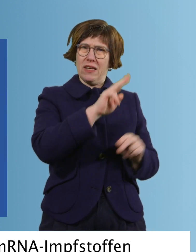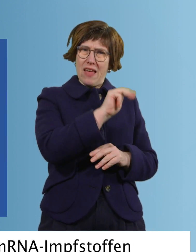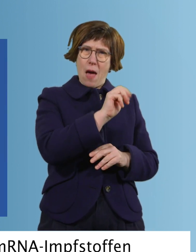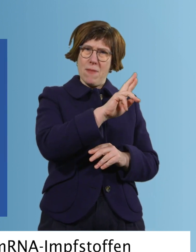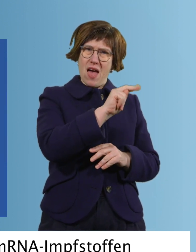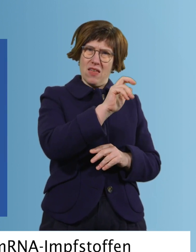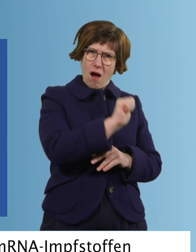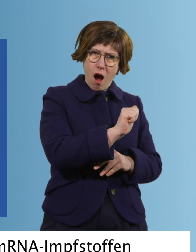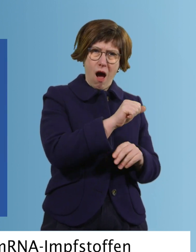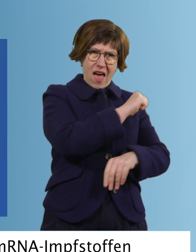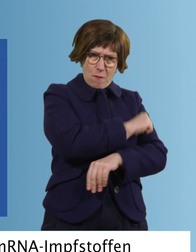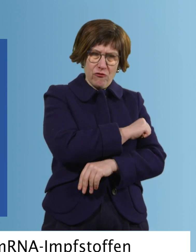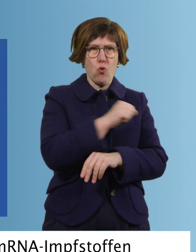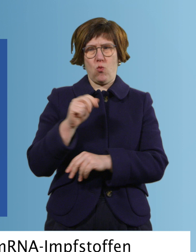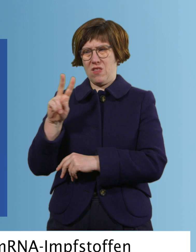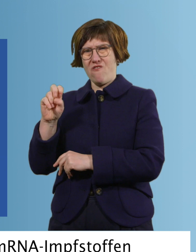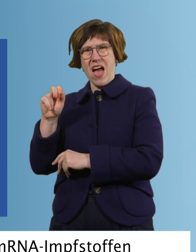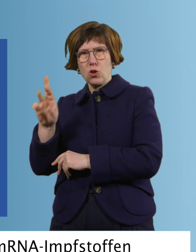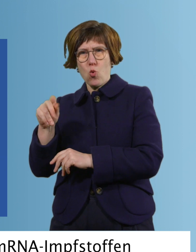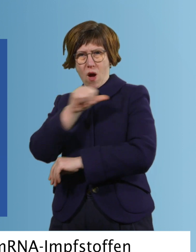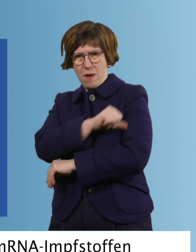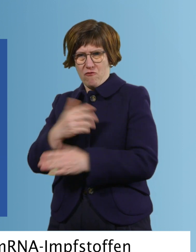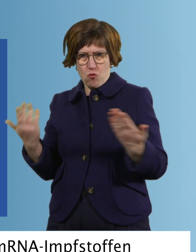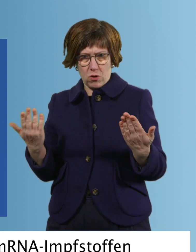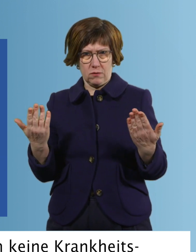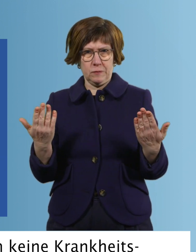Unterschiede zwischen mRNA-Impfstoffen und Vektorimpfstoffen?